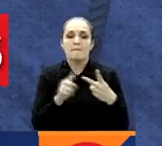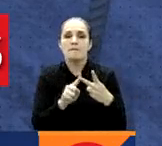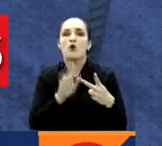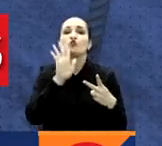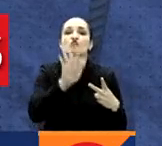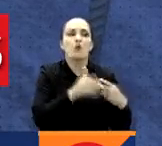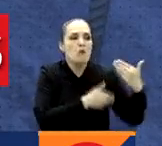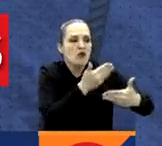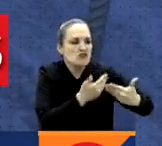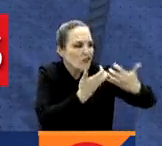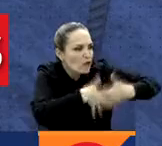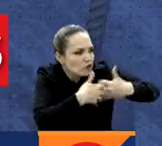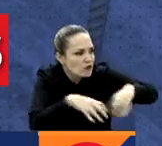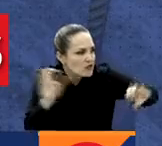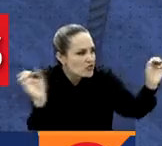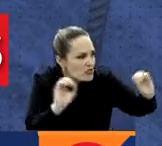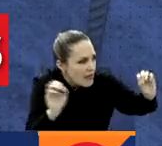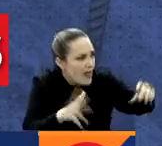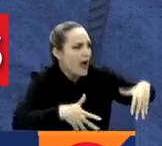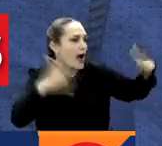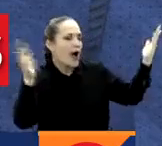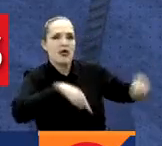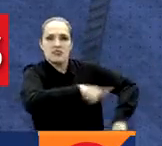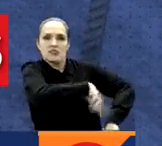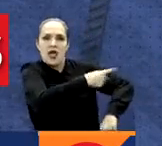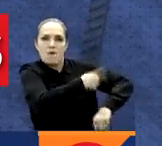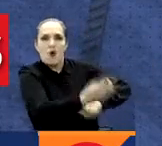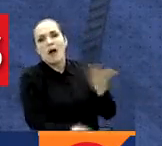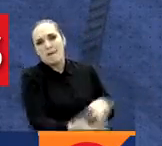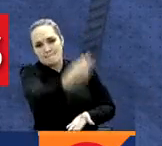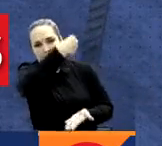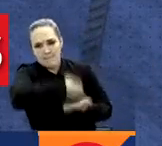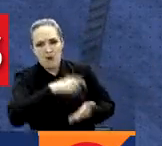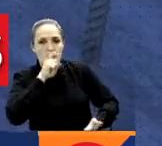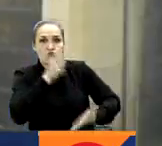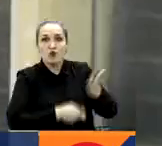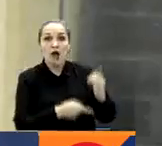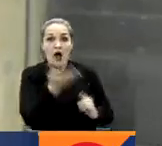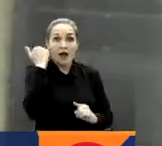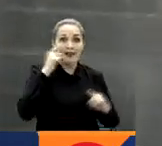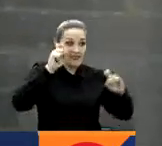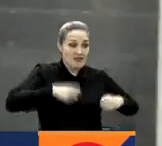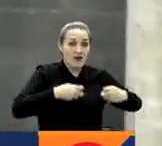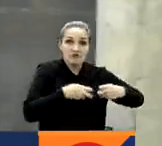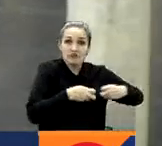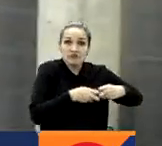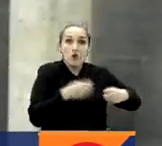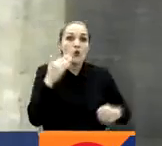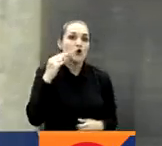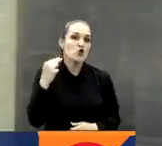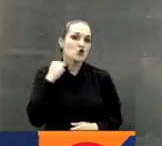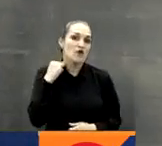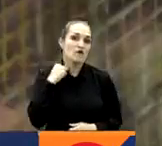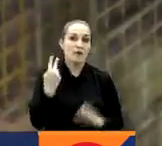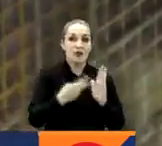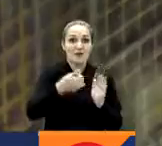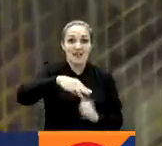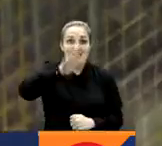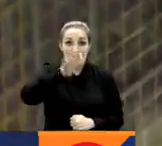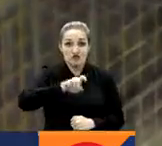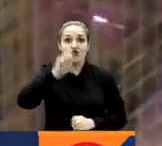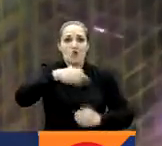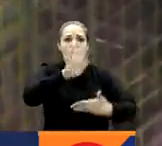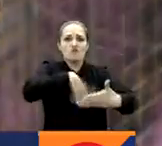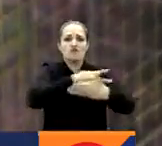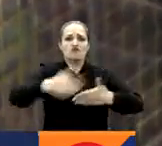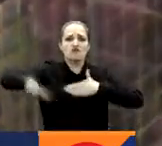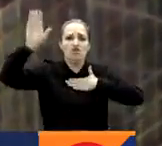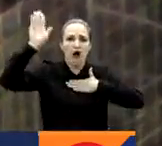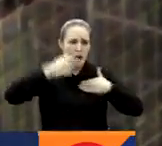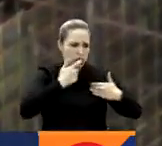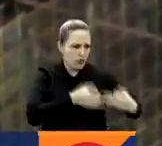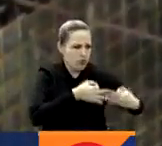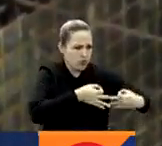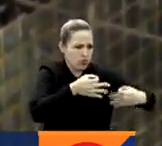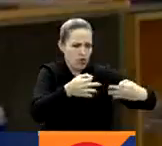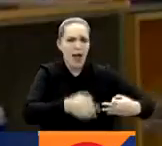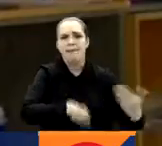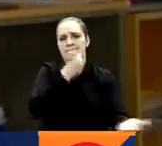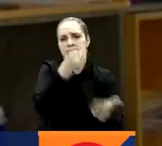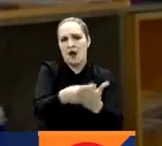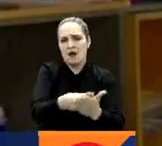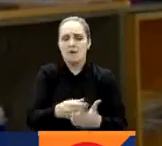SE TUVIERON QUE SER EN EL